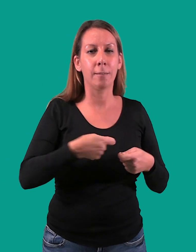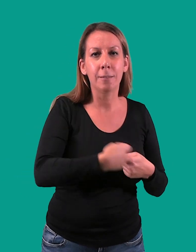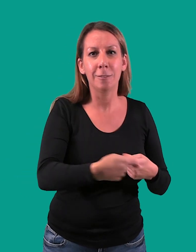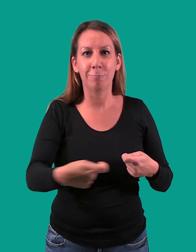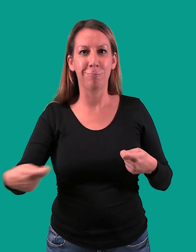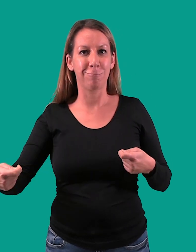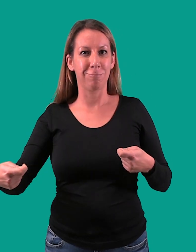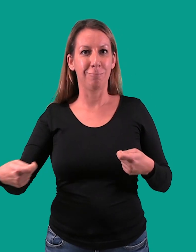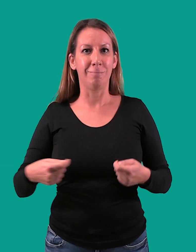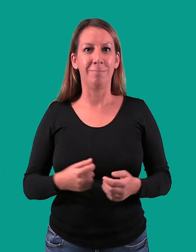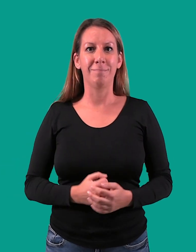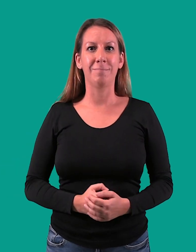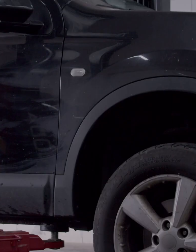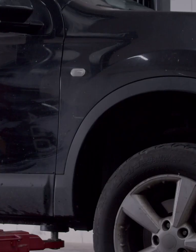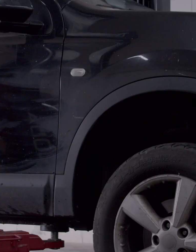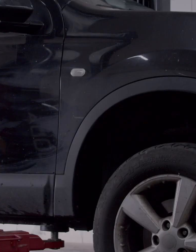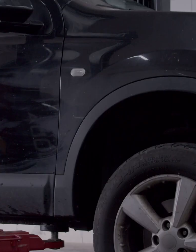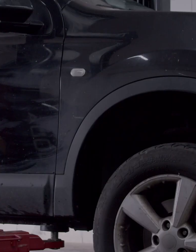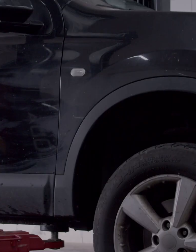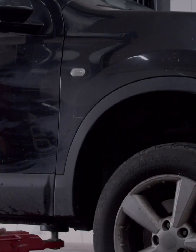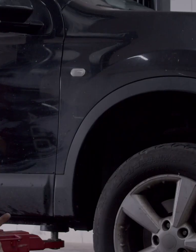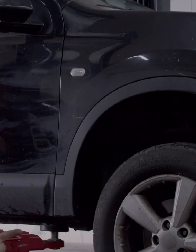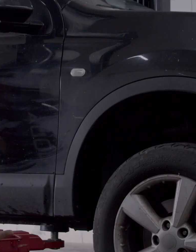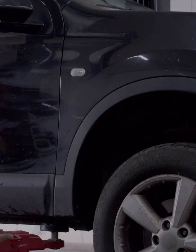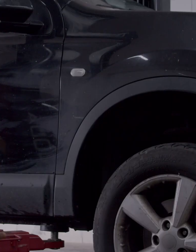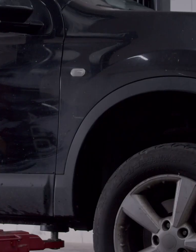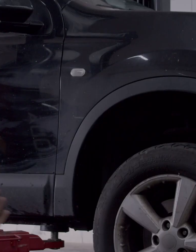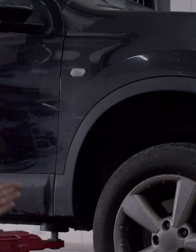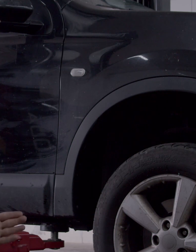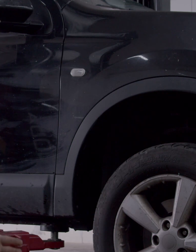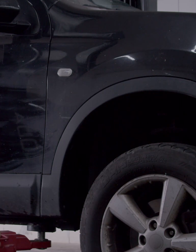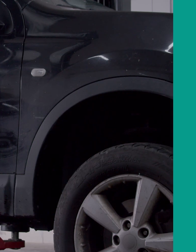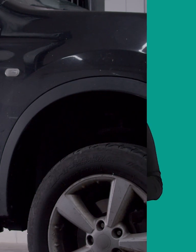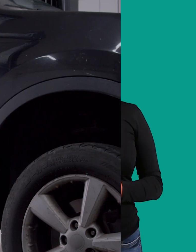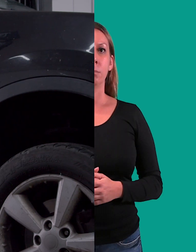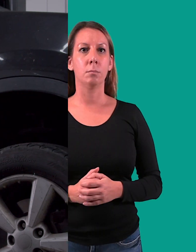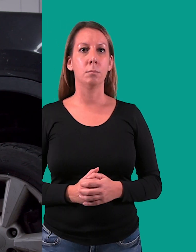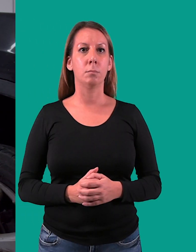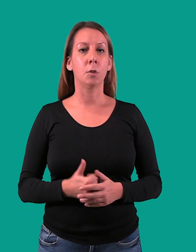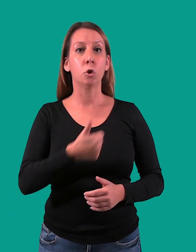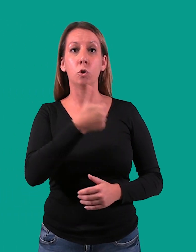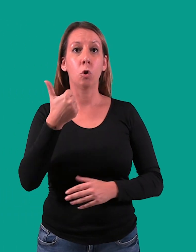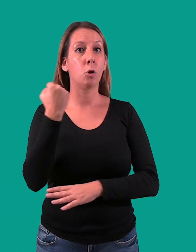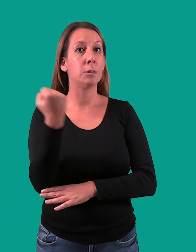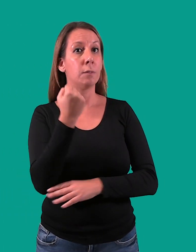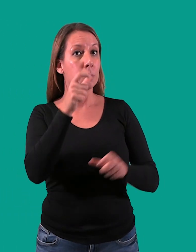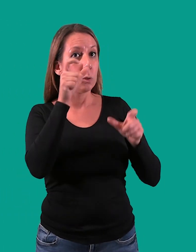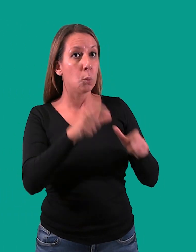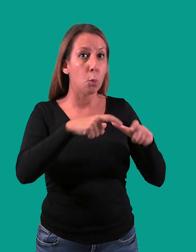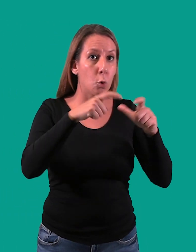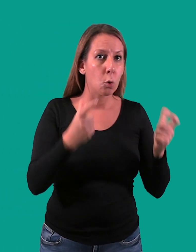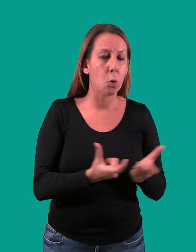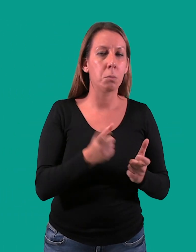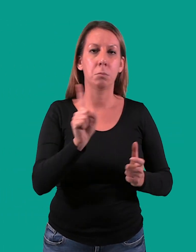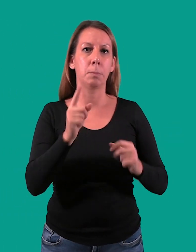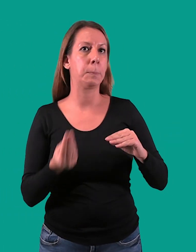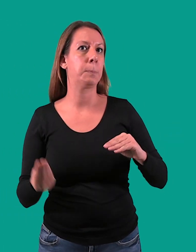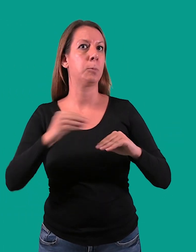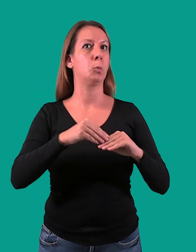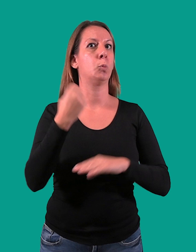Oltre al servizio pneumatici, Patrik offre anche altri servizi come l'aria condizionata, il cambio di pneumatici estivi e invernali, l'equilibratura degli pneumatici,